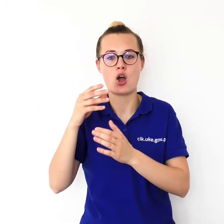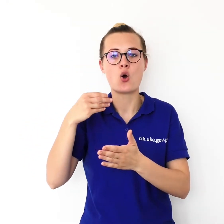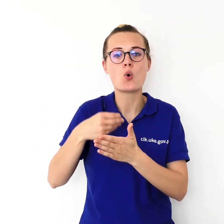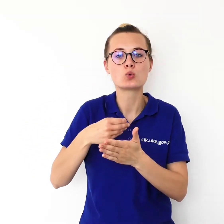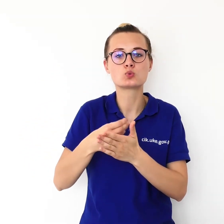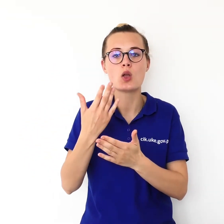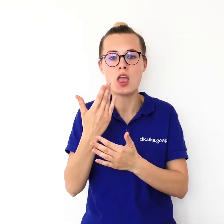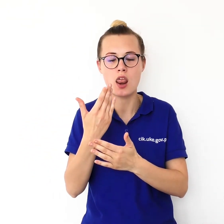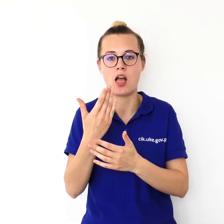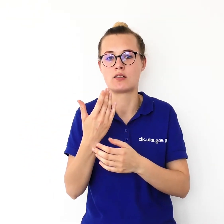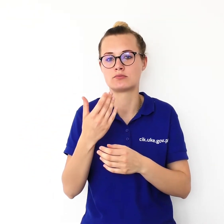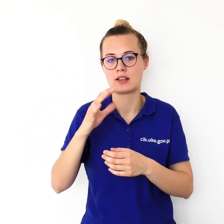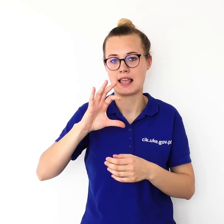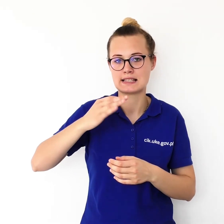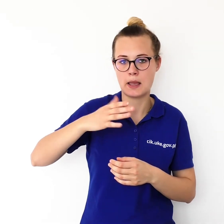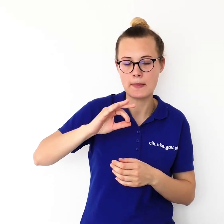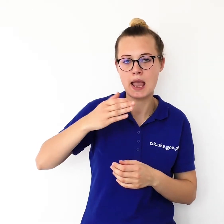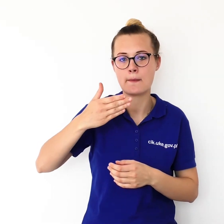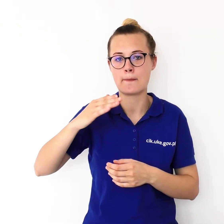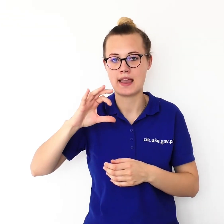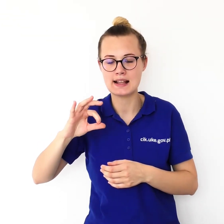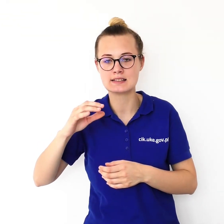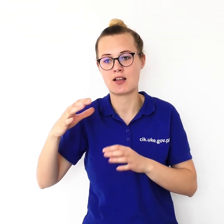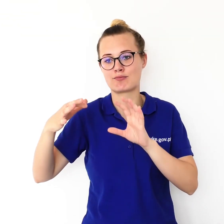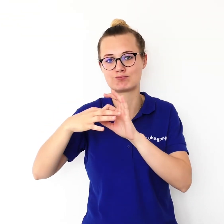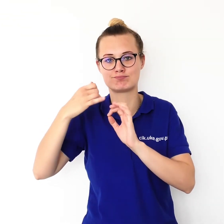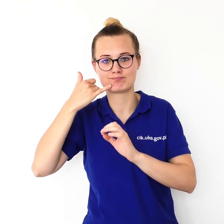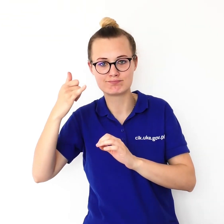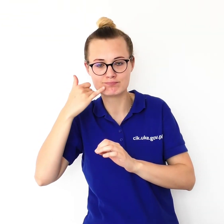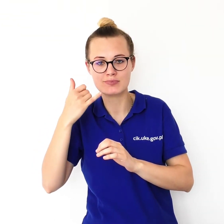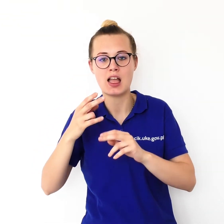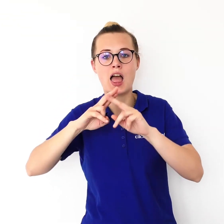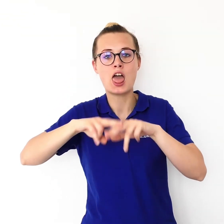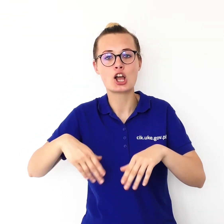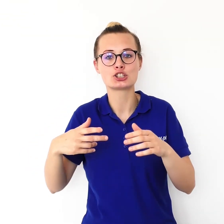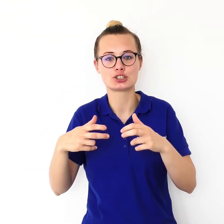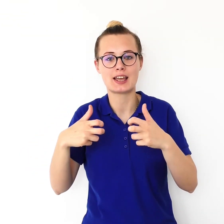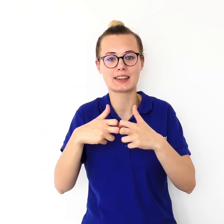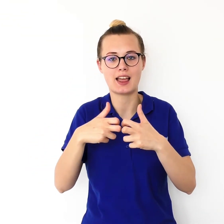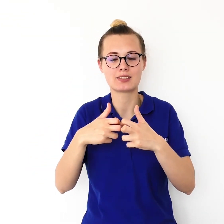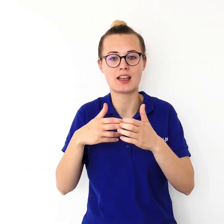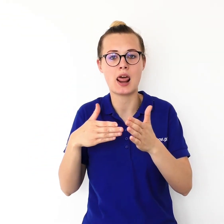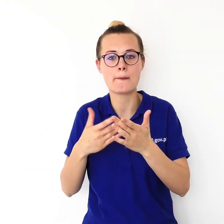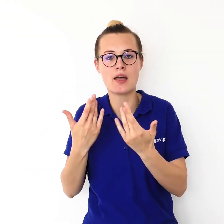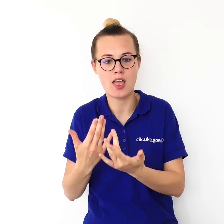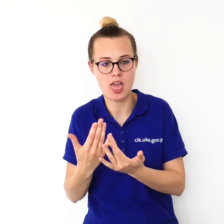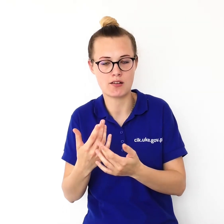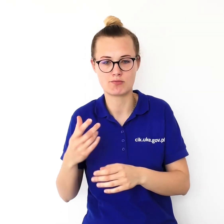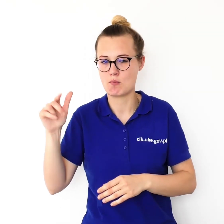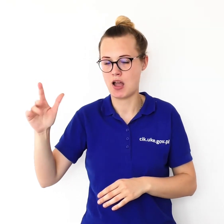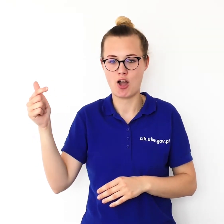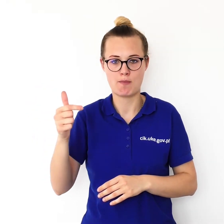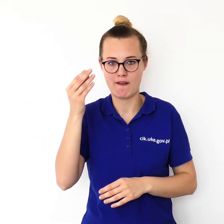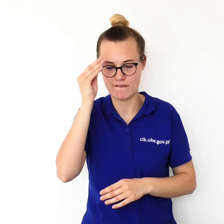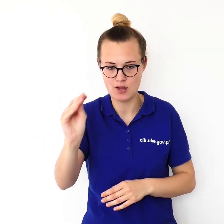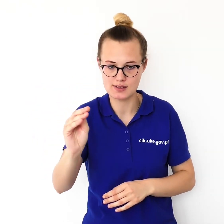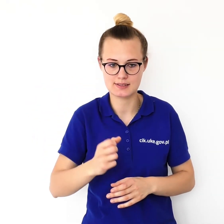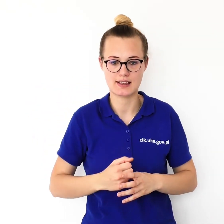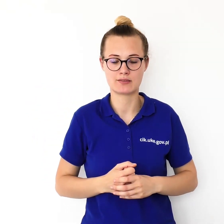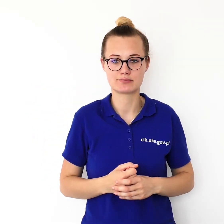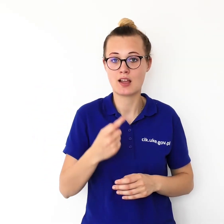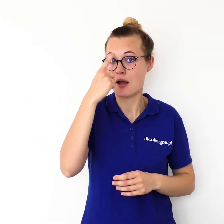Są w nim podane ceny za transfer danych i wiadomości SMS/MMS.